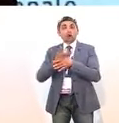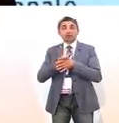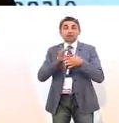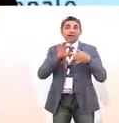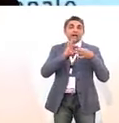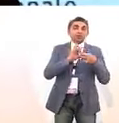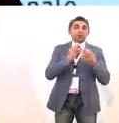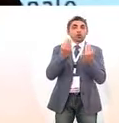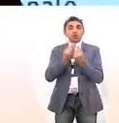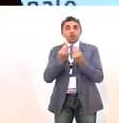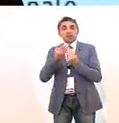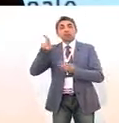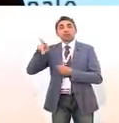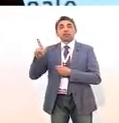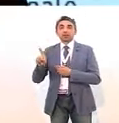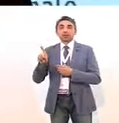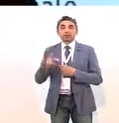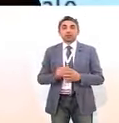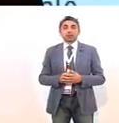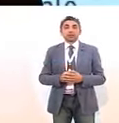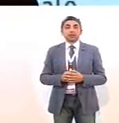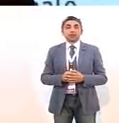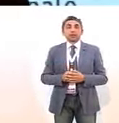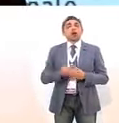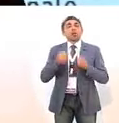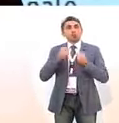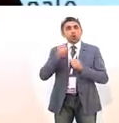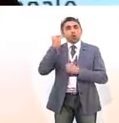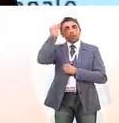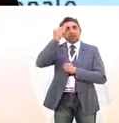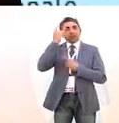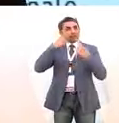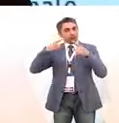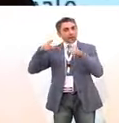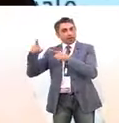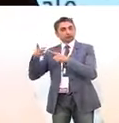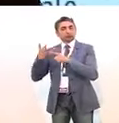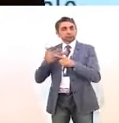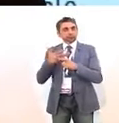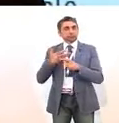del Partito democratico, e che si possono avere opinioni diverse ma non ci possiamo